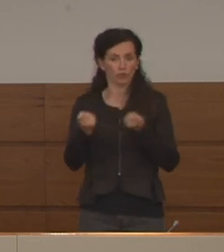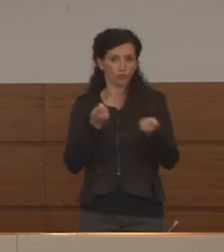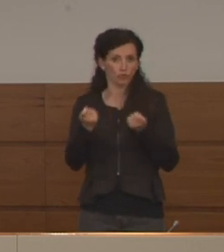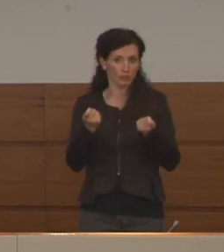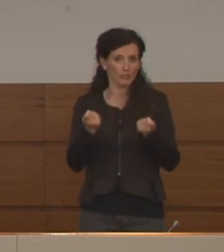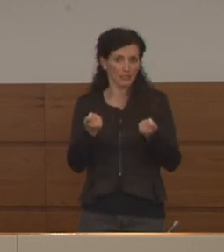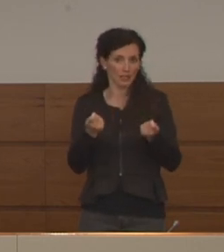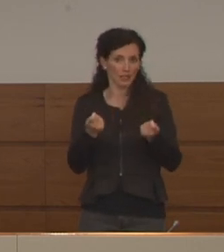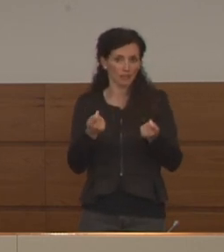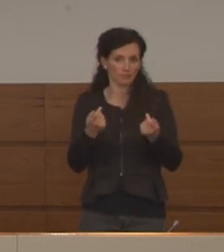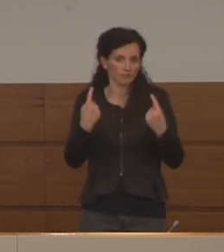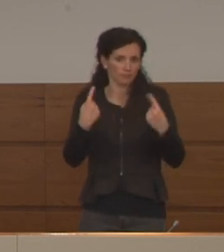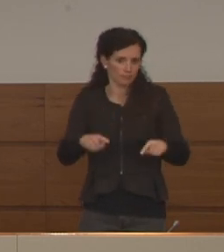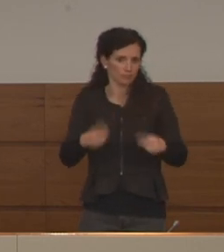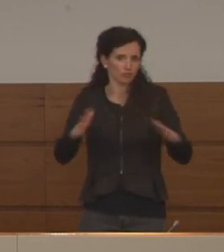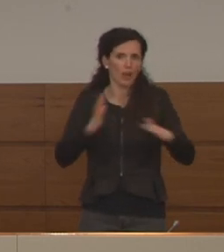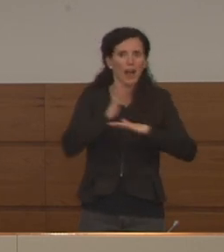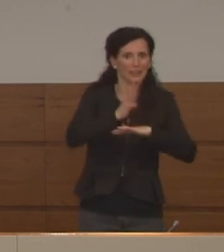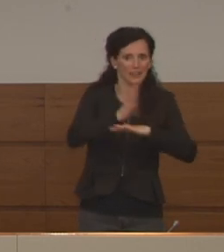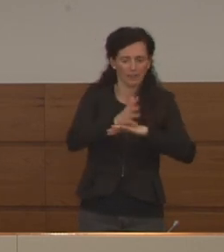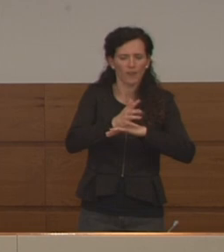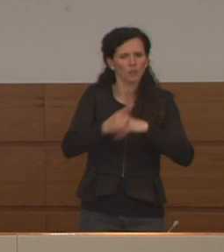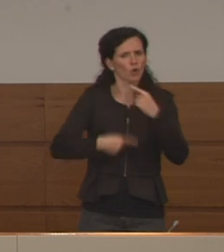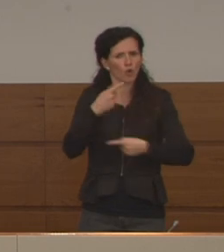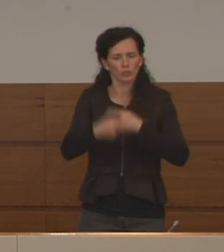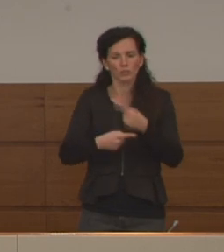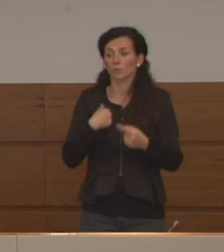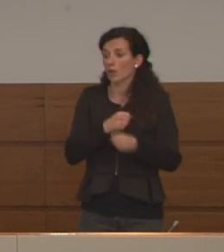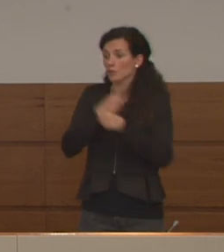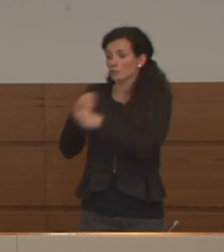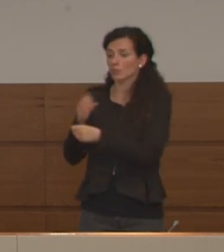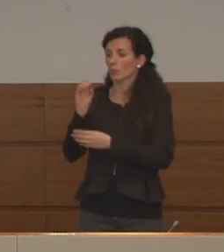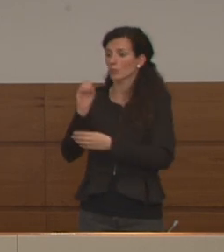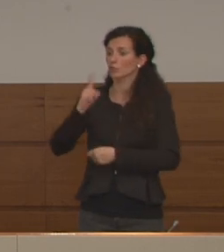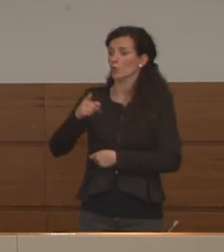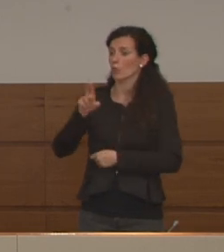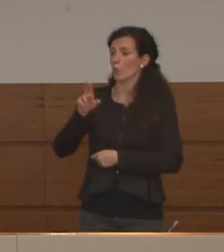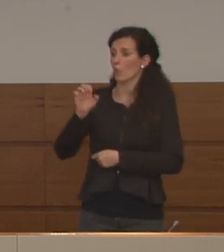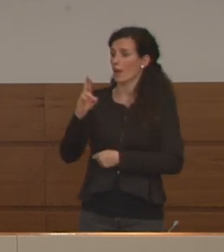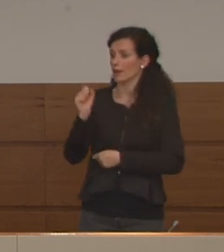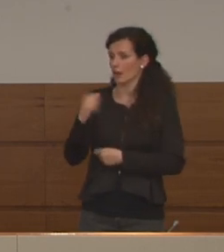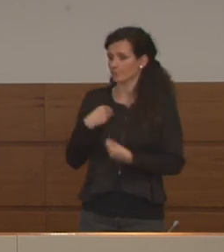il Professor Ranieri Guerra io gli lascio volentieri la parola.